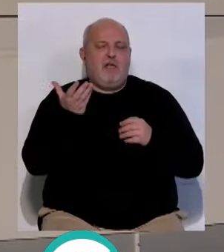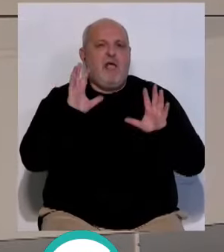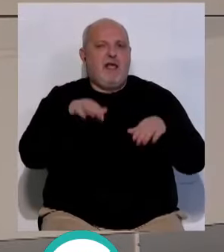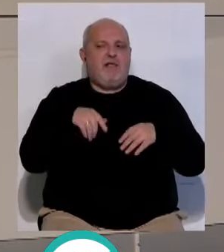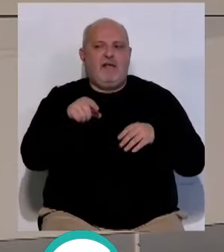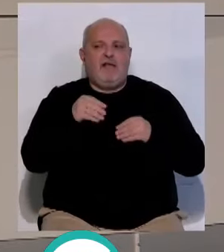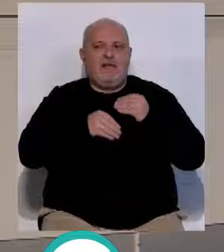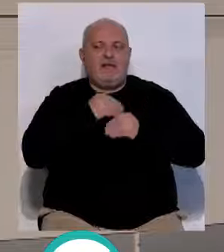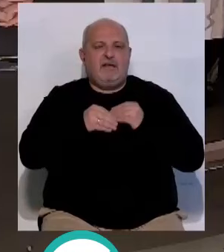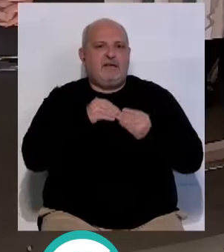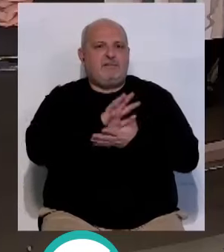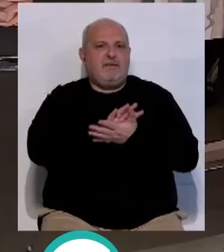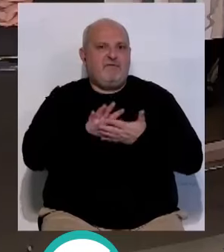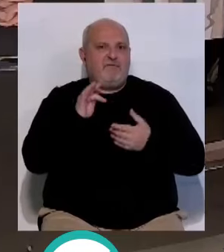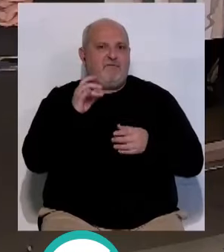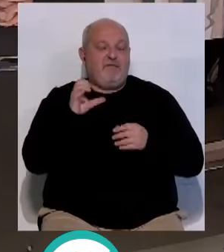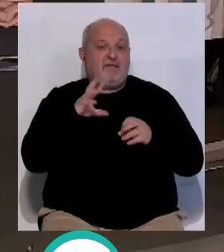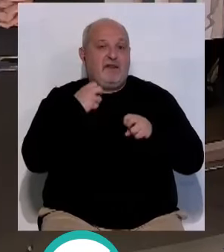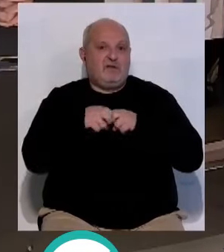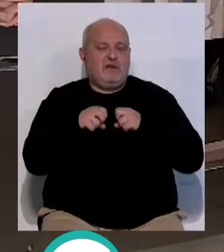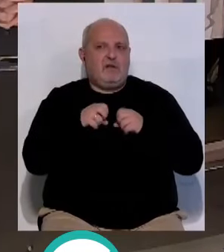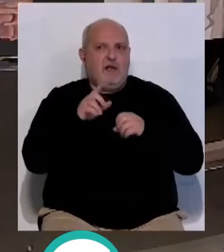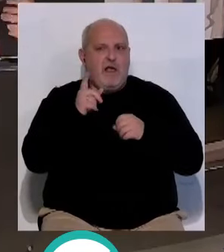ha echado mucho de menos aeterio cuando estaba lesionado y lo sigue echando ahora que está bien